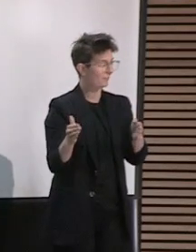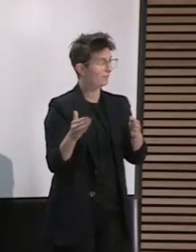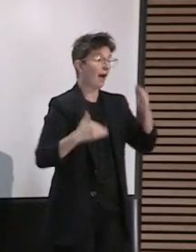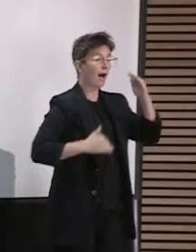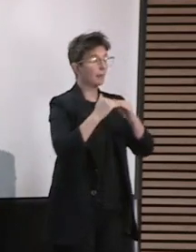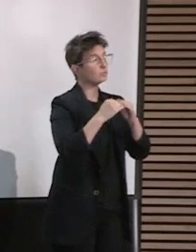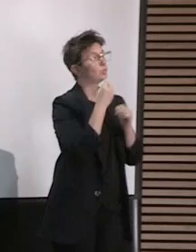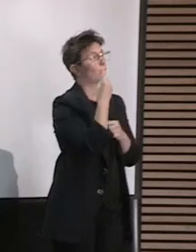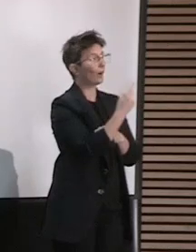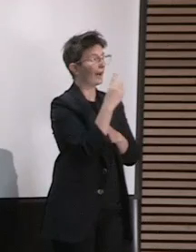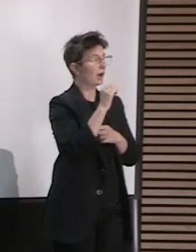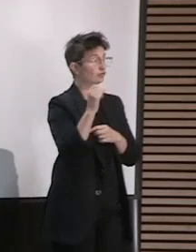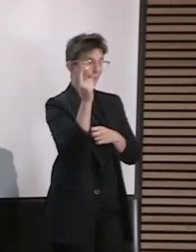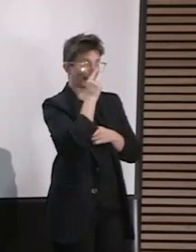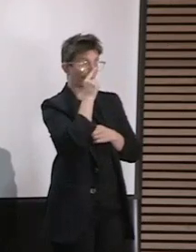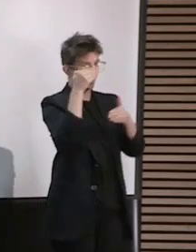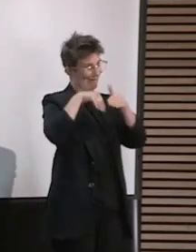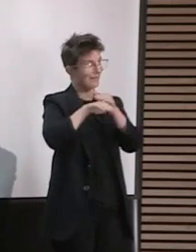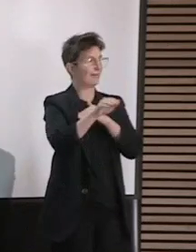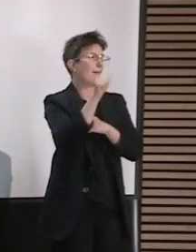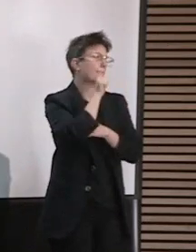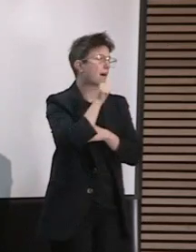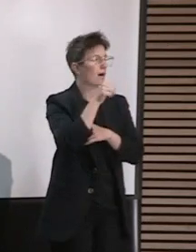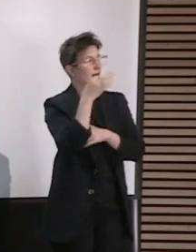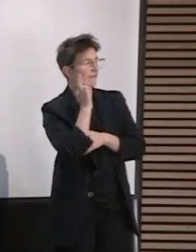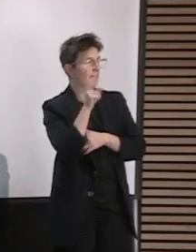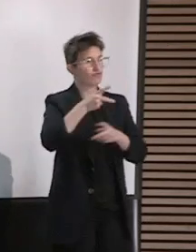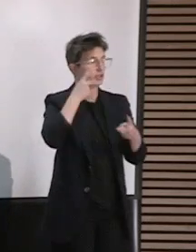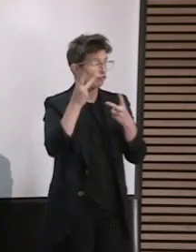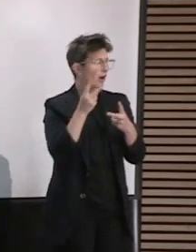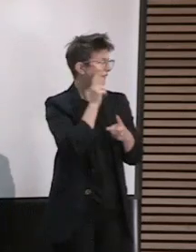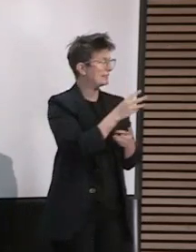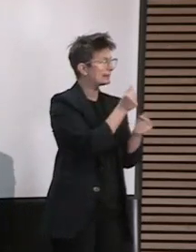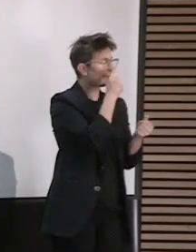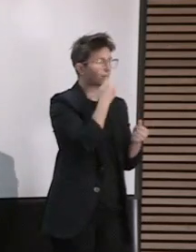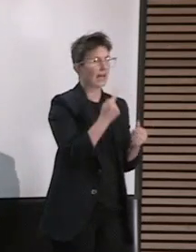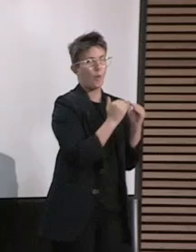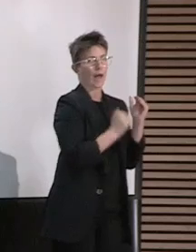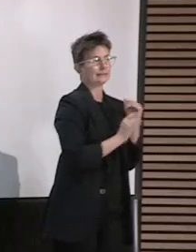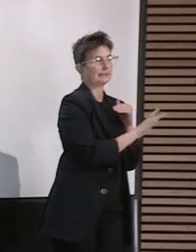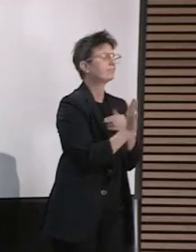taangata ki tetahi waahi engari he iti noa iho ki te 10 mo ia